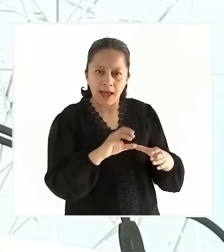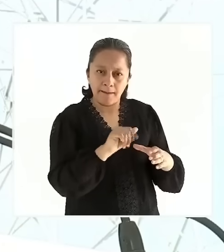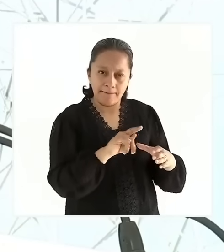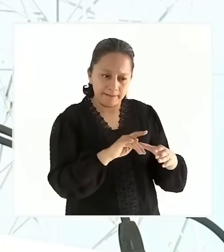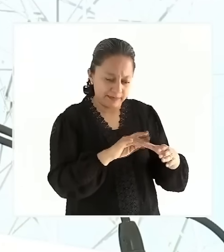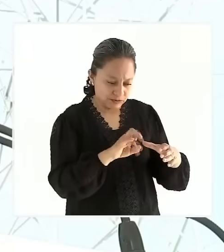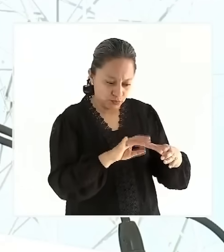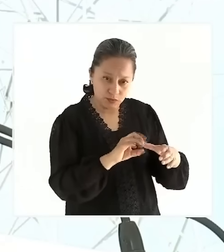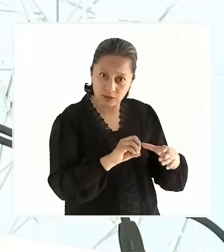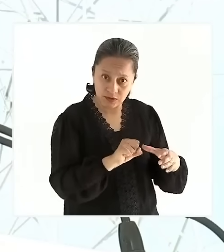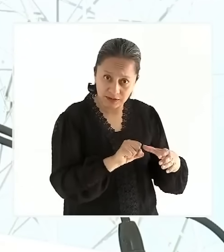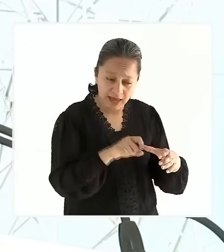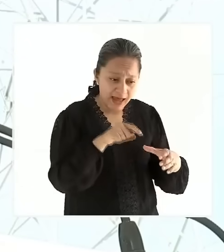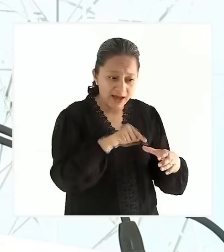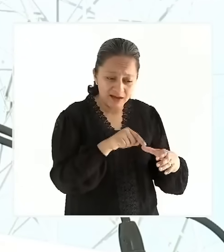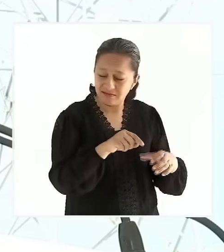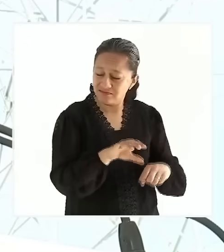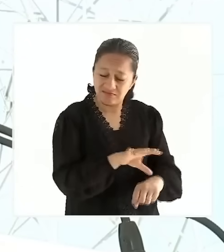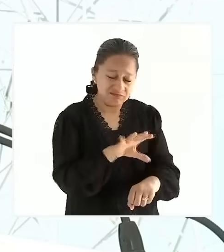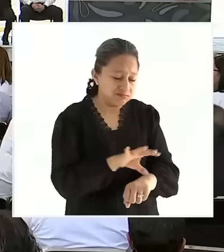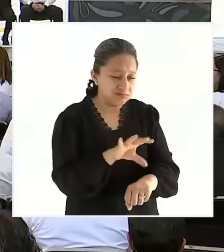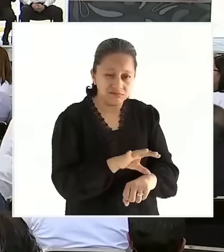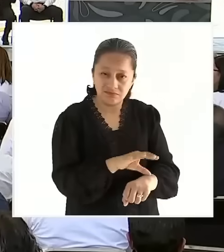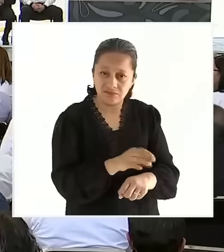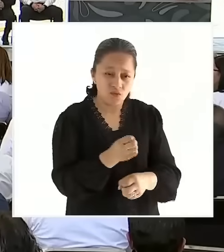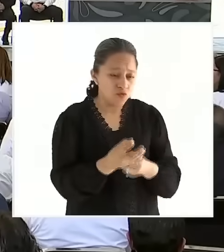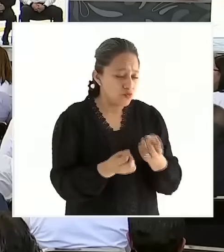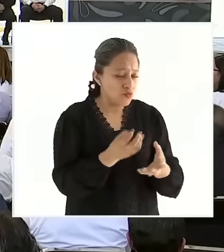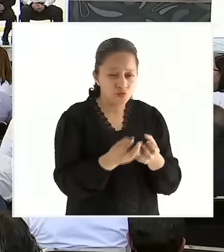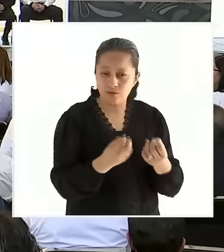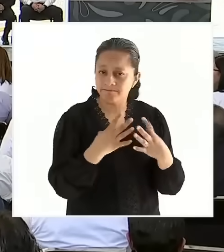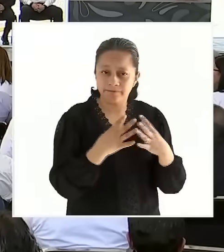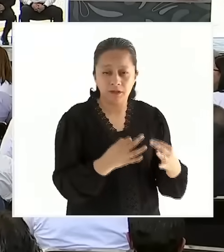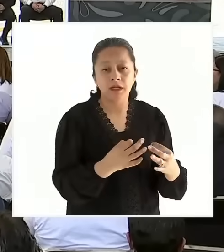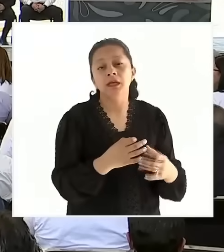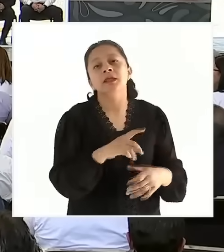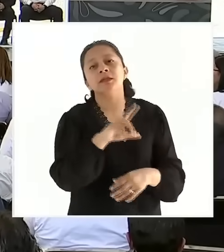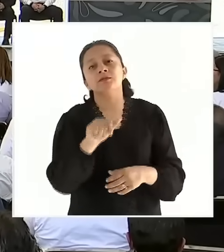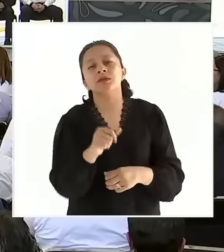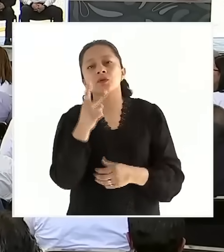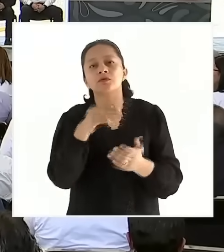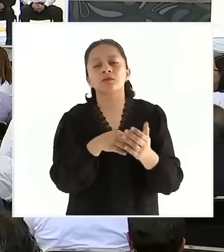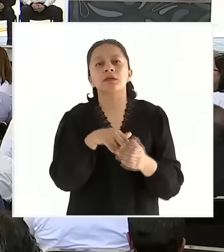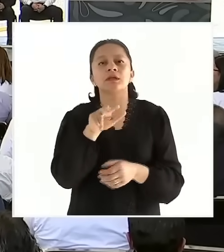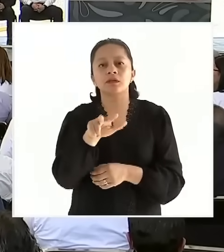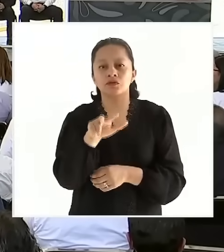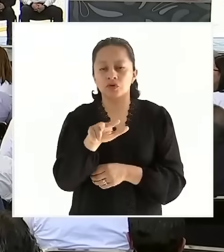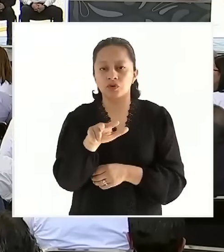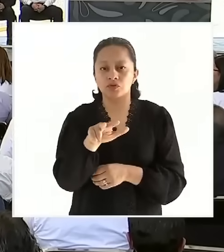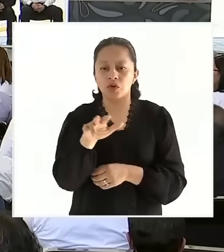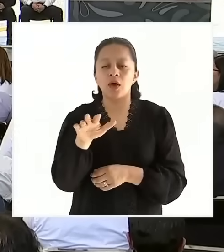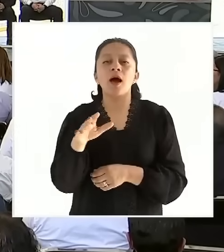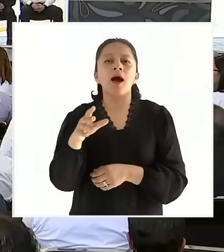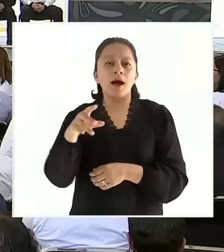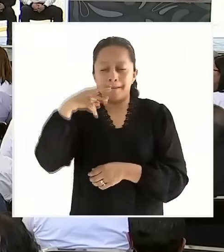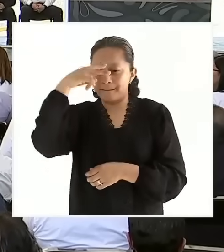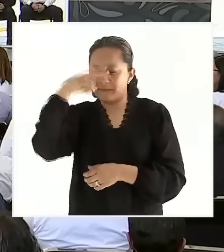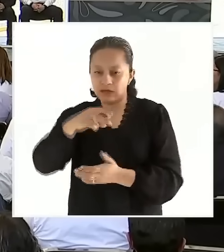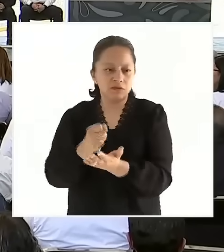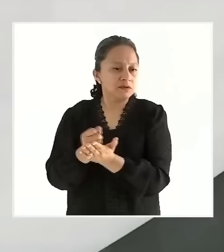mucho tiempo energía eléctrica hasta que en 2018 el pueblo de México decidió cambiar el modelo.